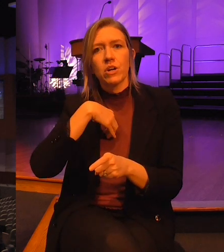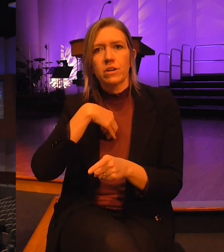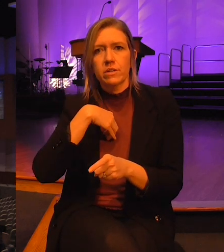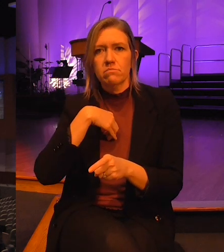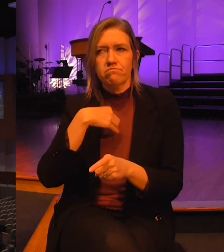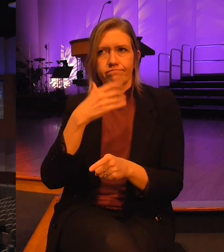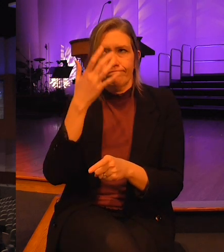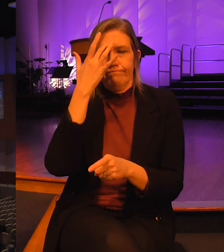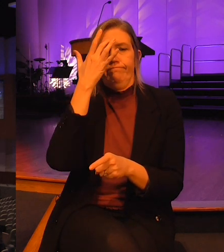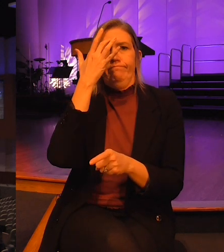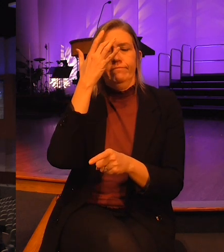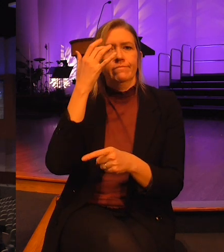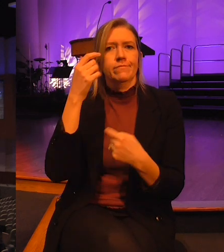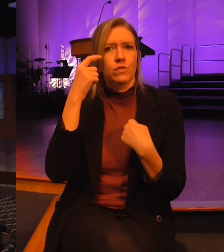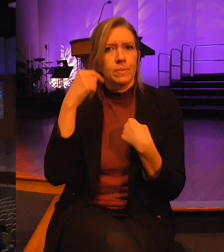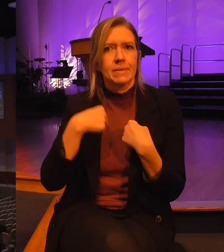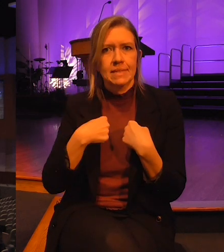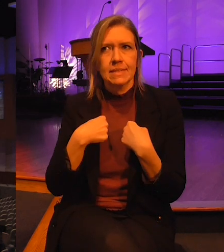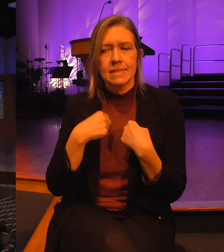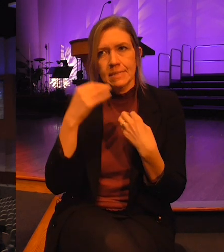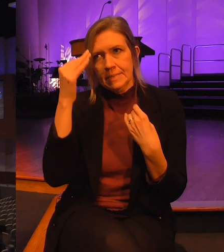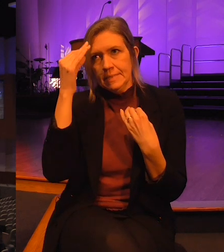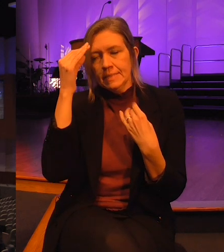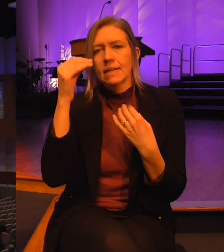etc. para recordar eso puede que haya alguien o algo por